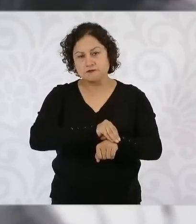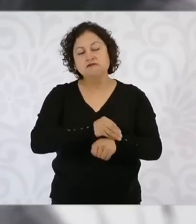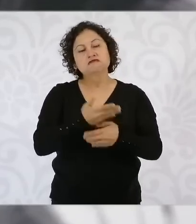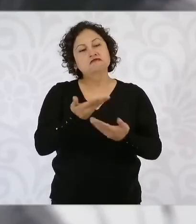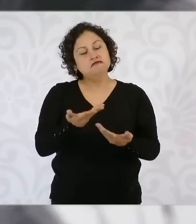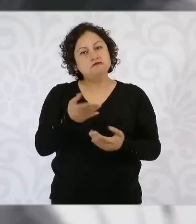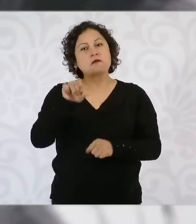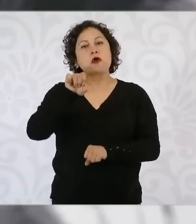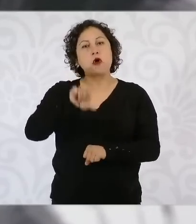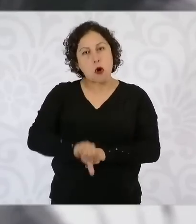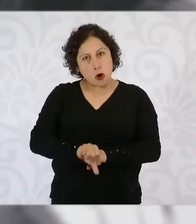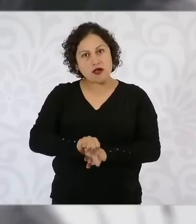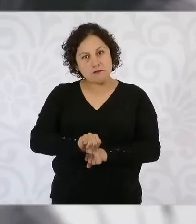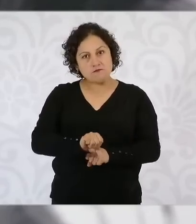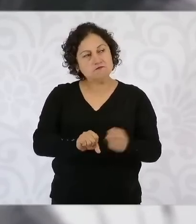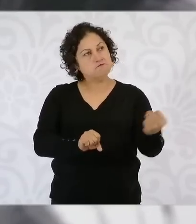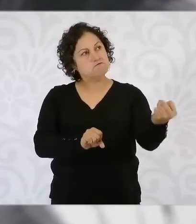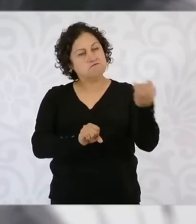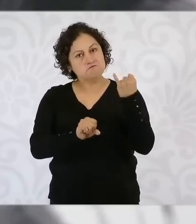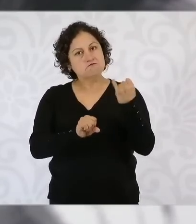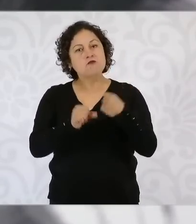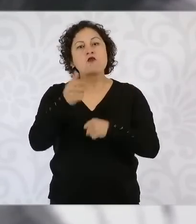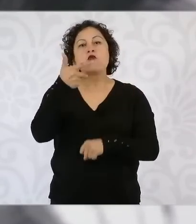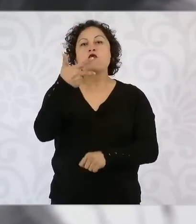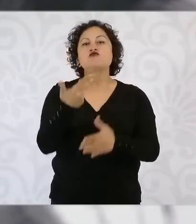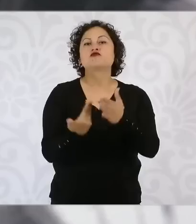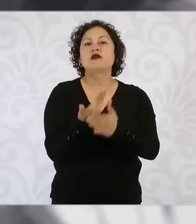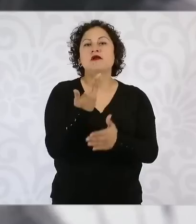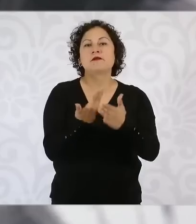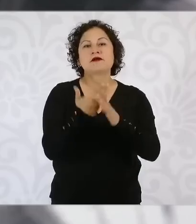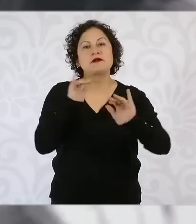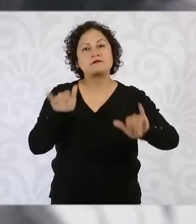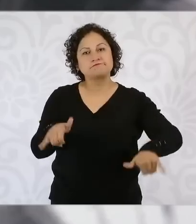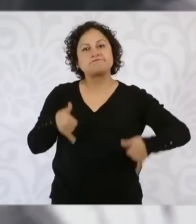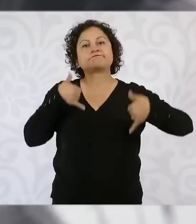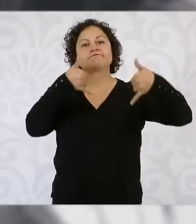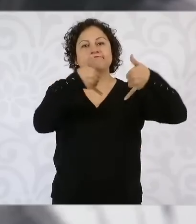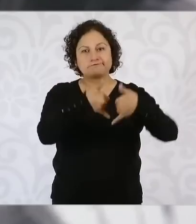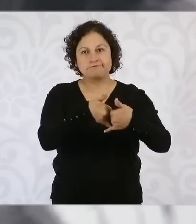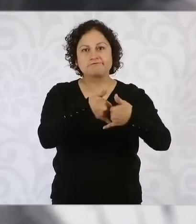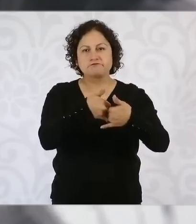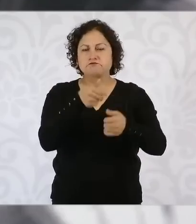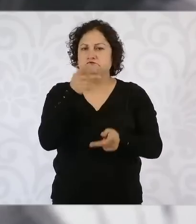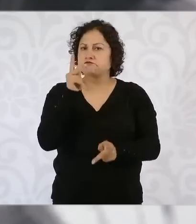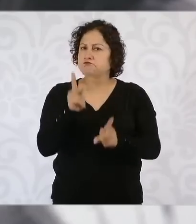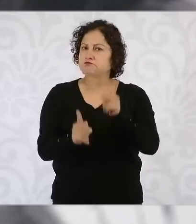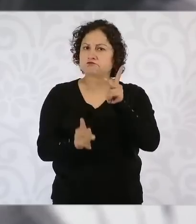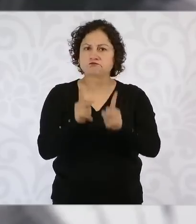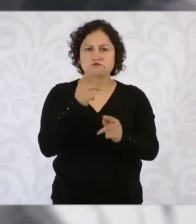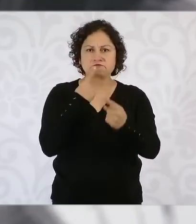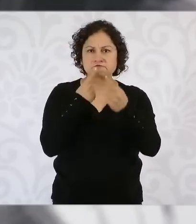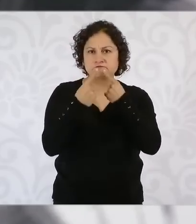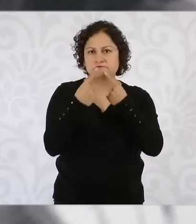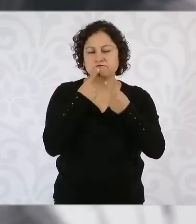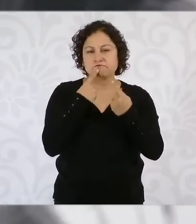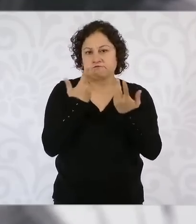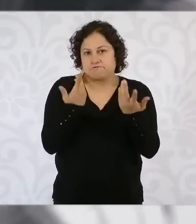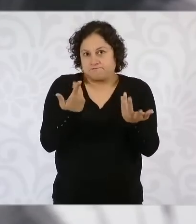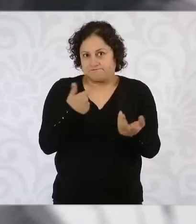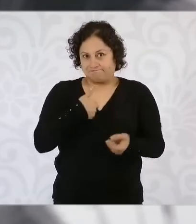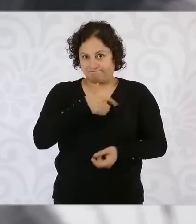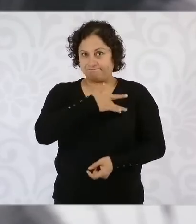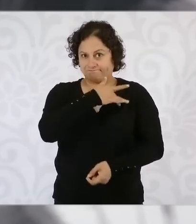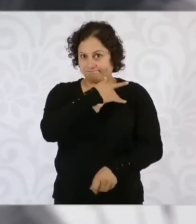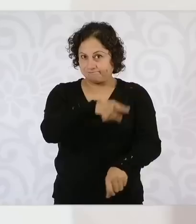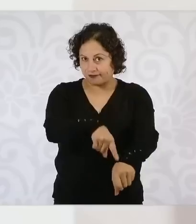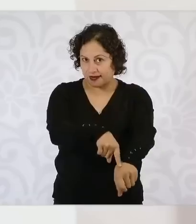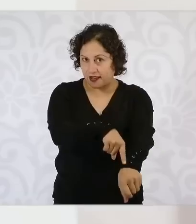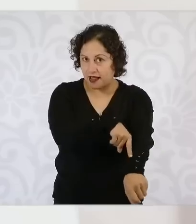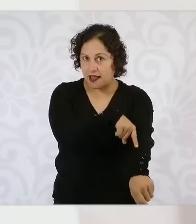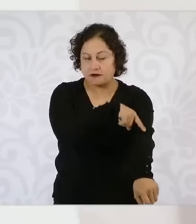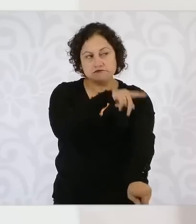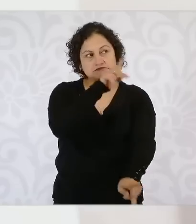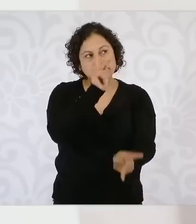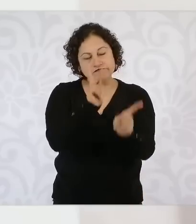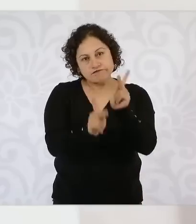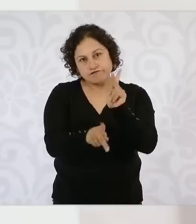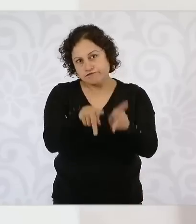8 de la mañana y fue una conversación Pues yo diría larga fue más de media hora no tres